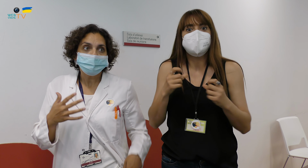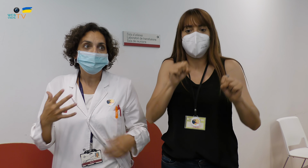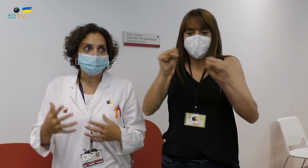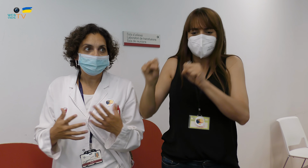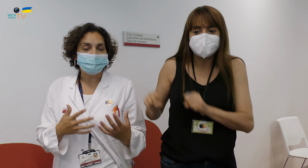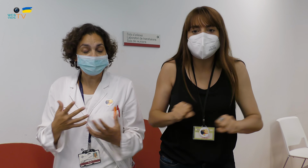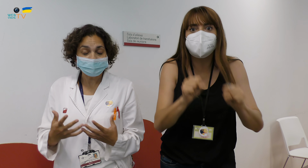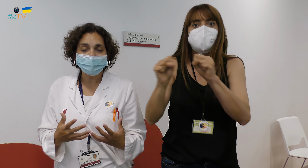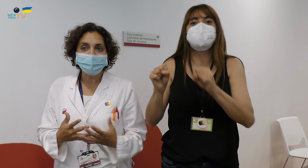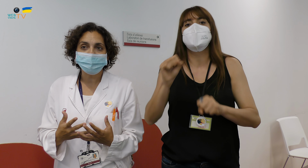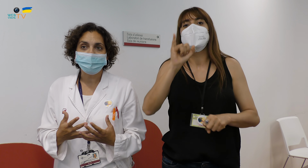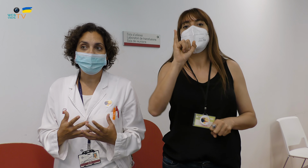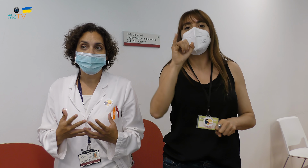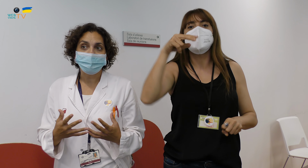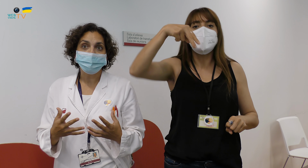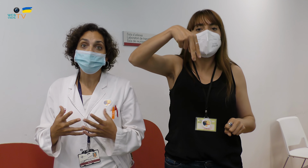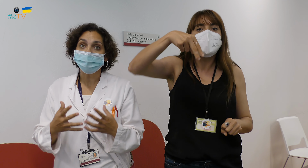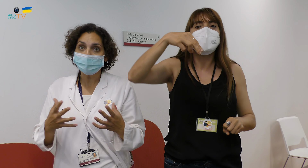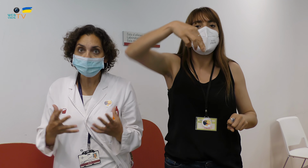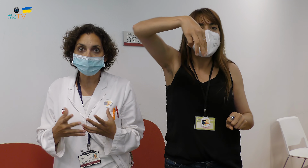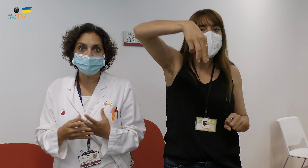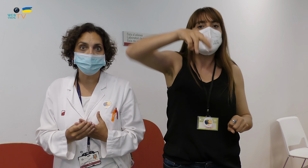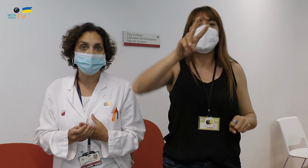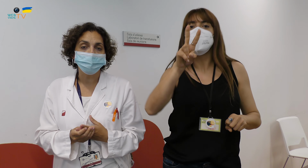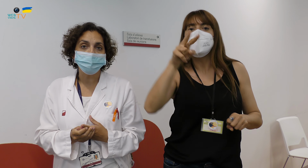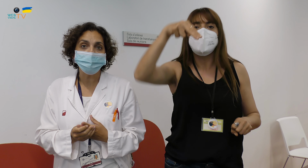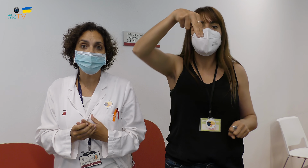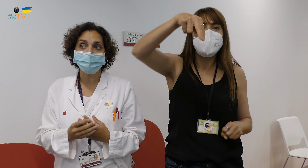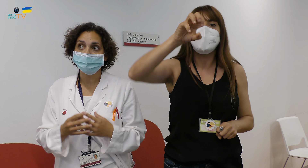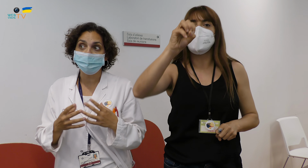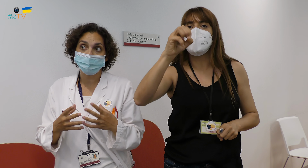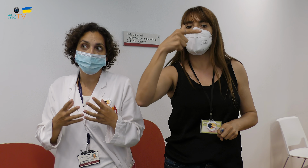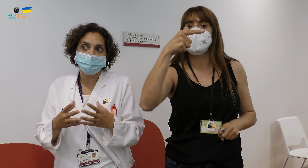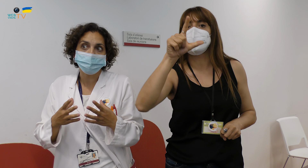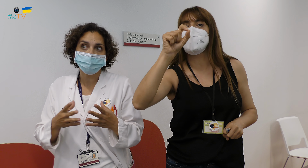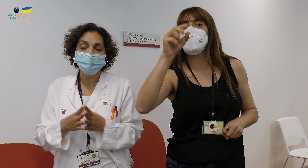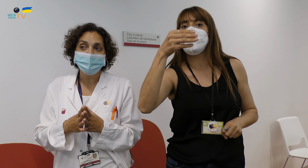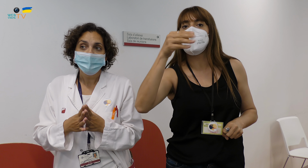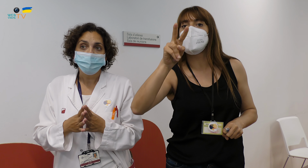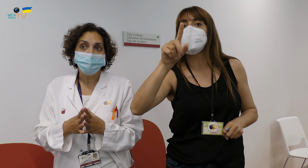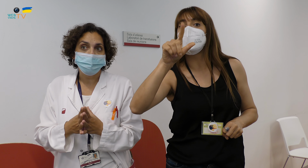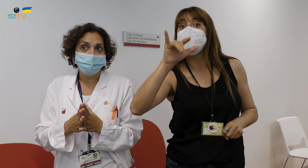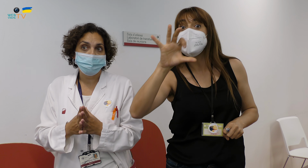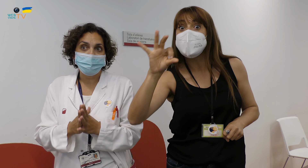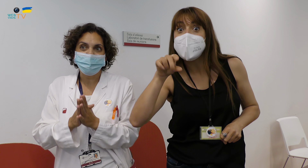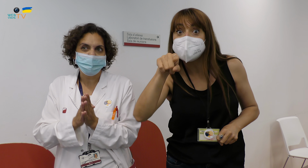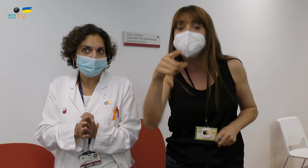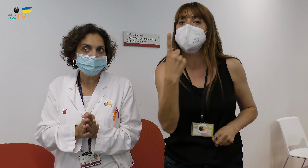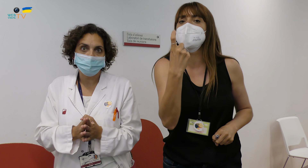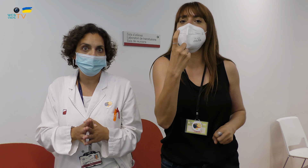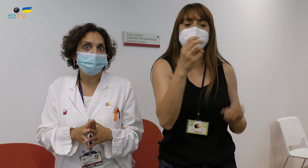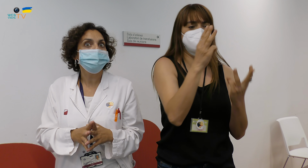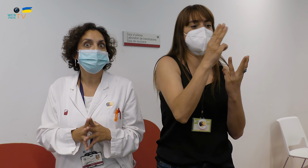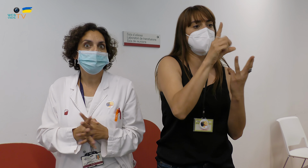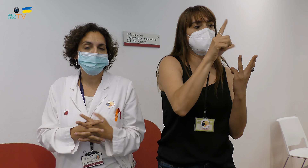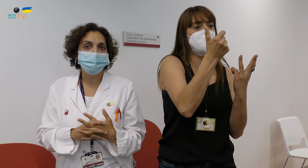en el nostre mitjà hi escasseja el subministrament i és per això un dels principals objectius